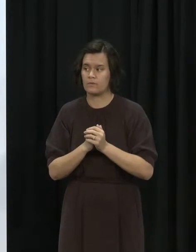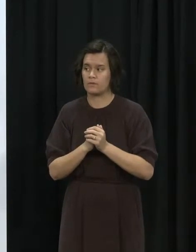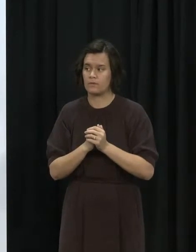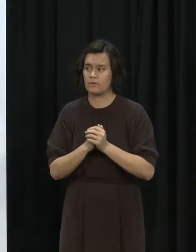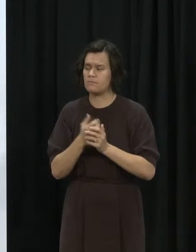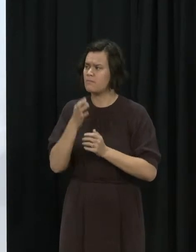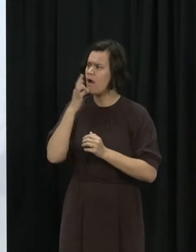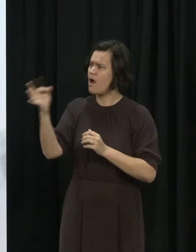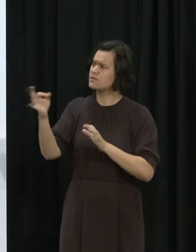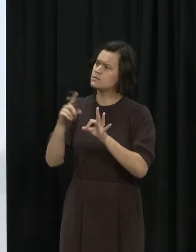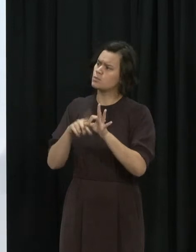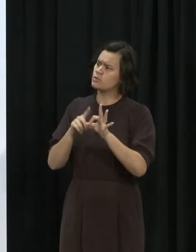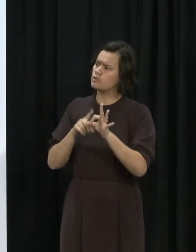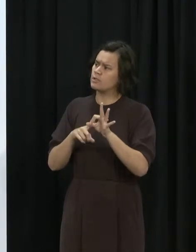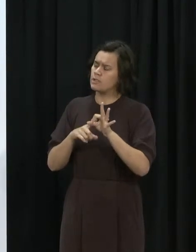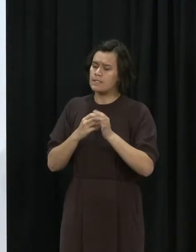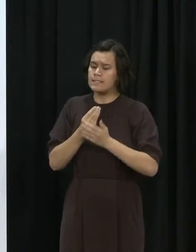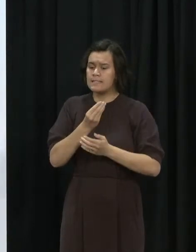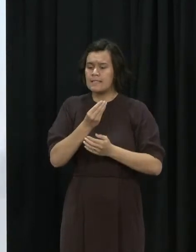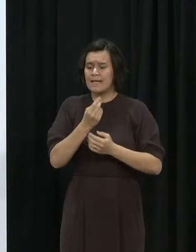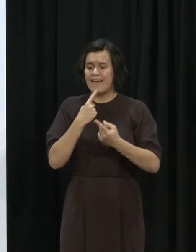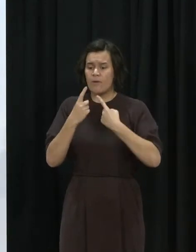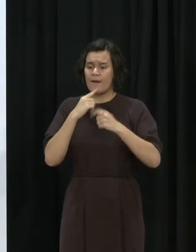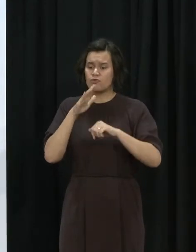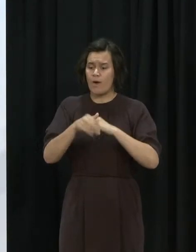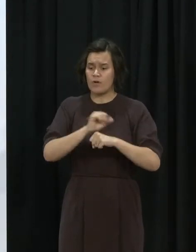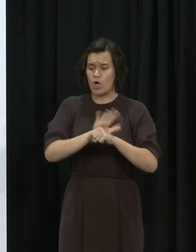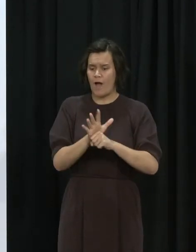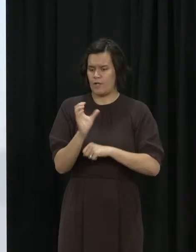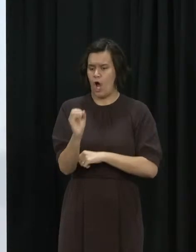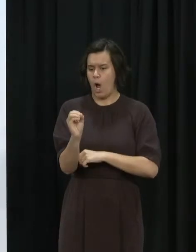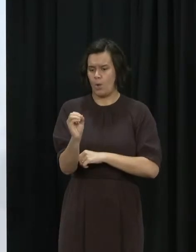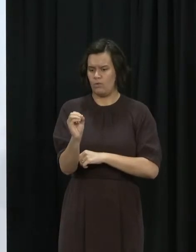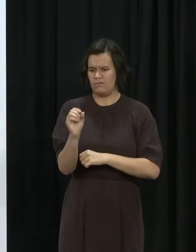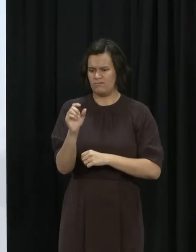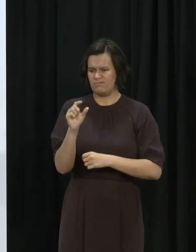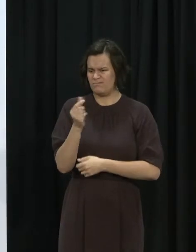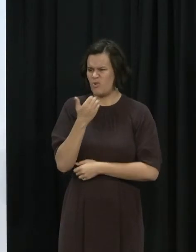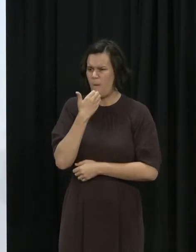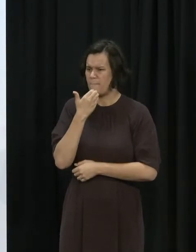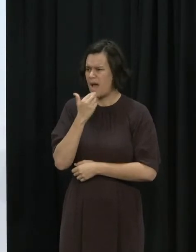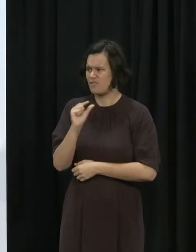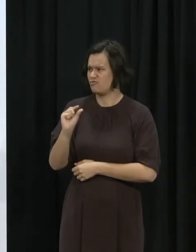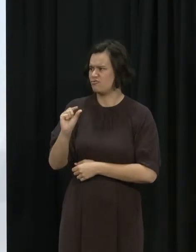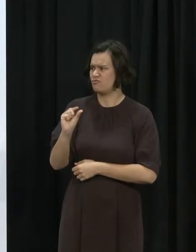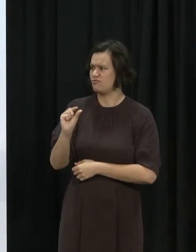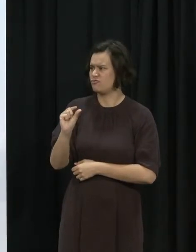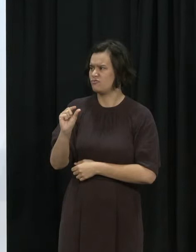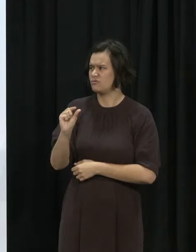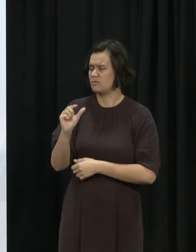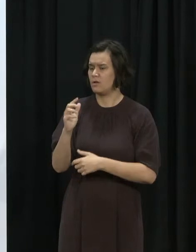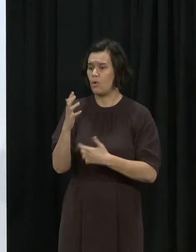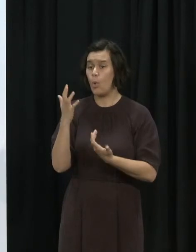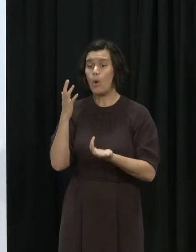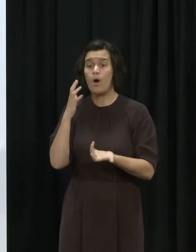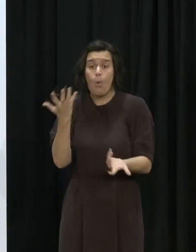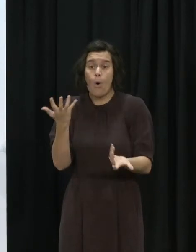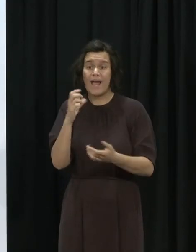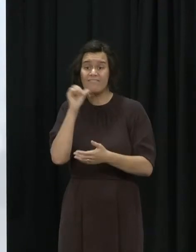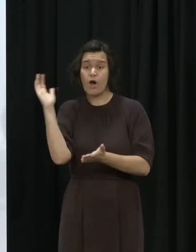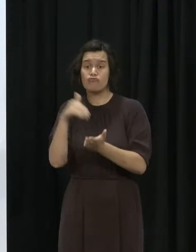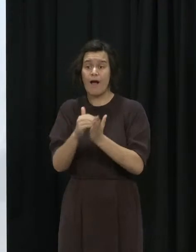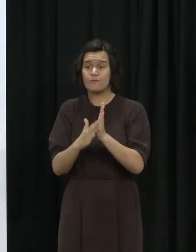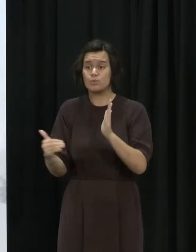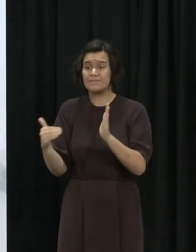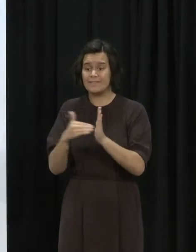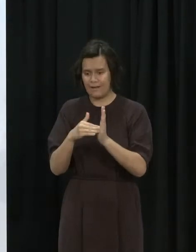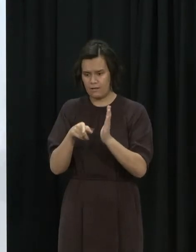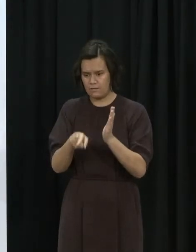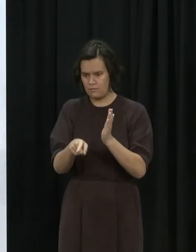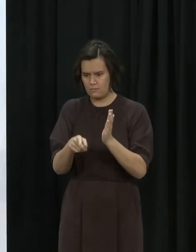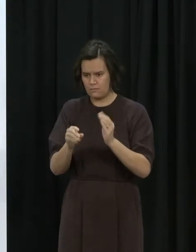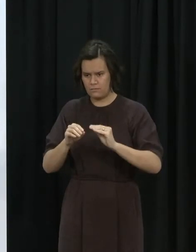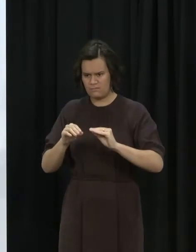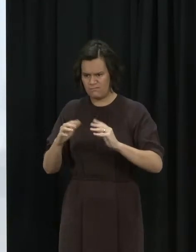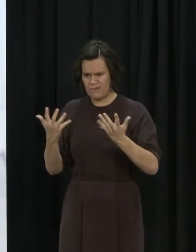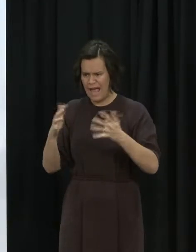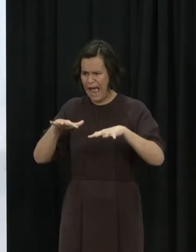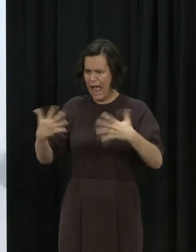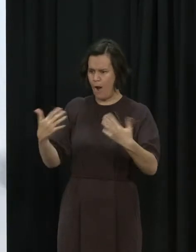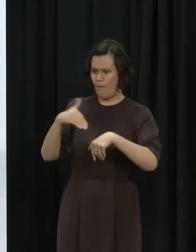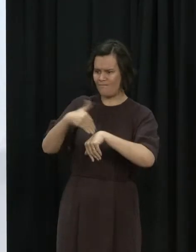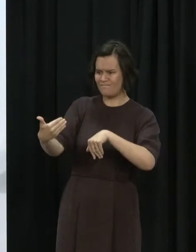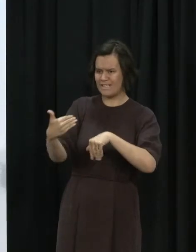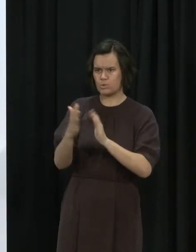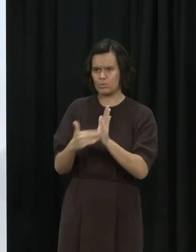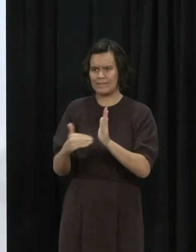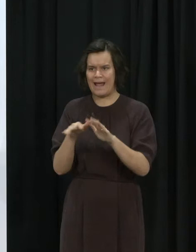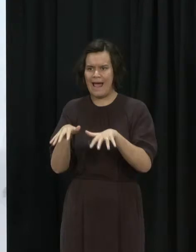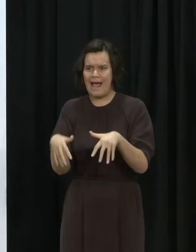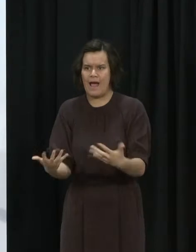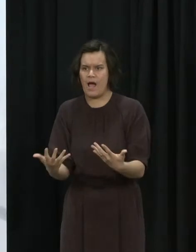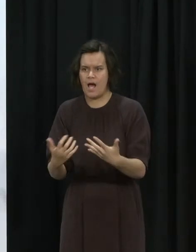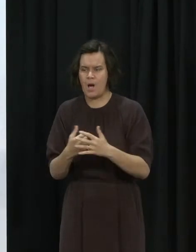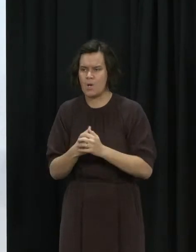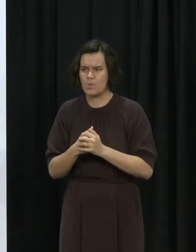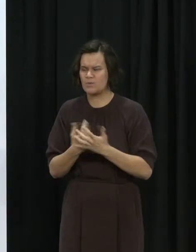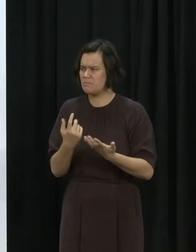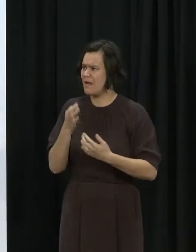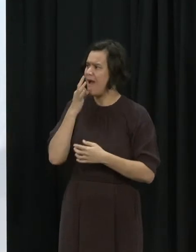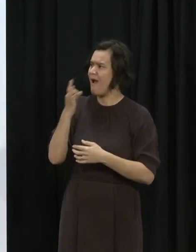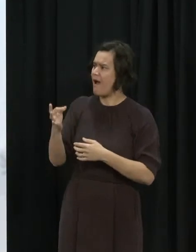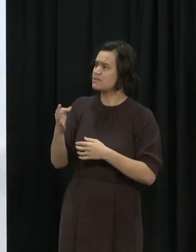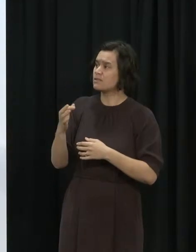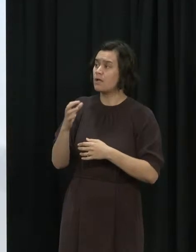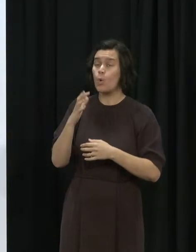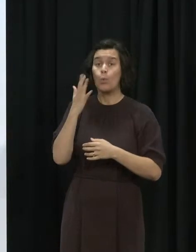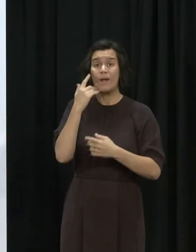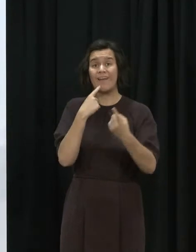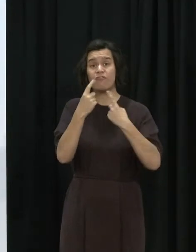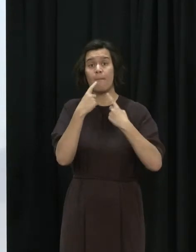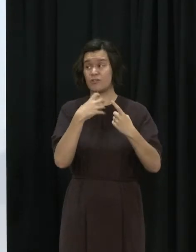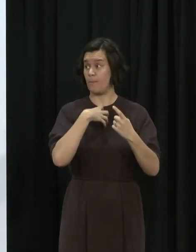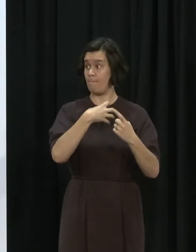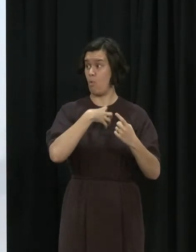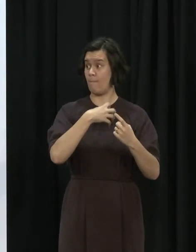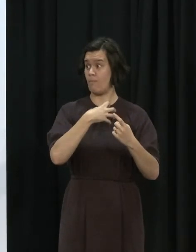ranei, ka ngaro ratou to ratou